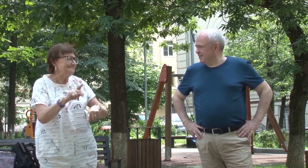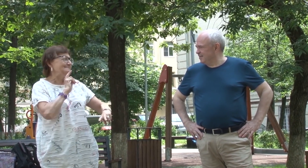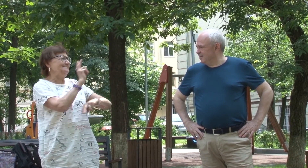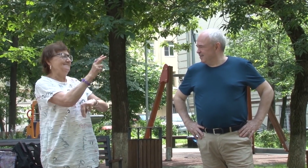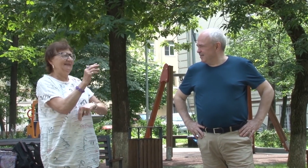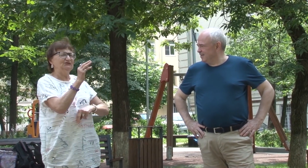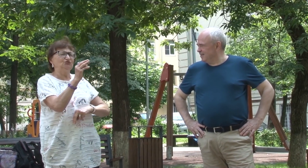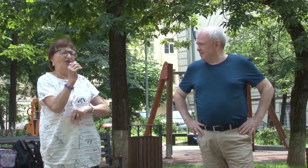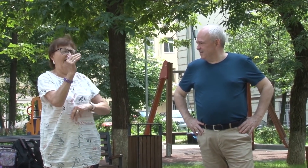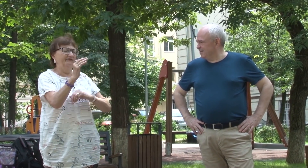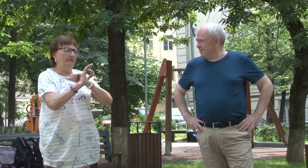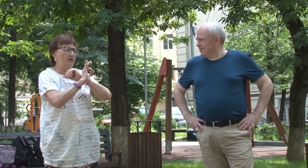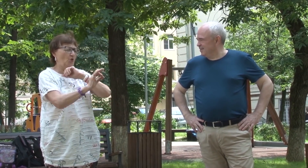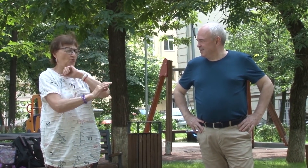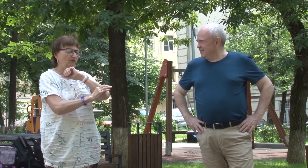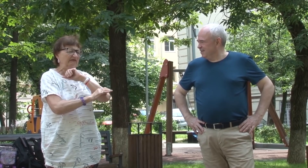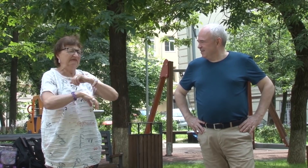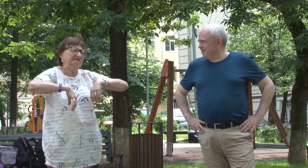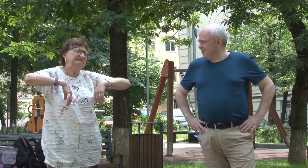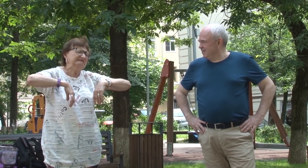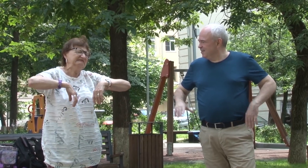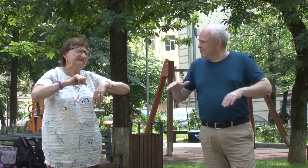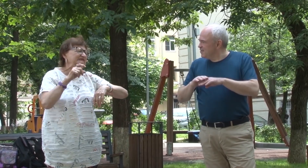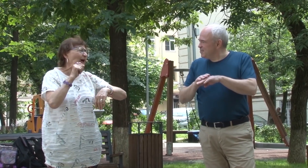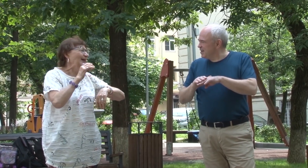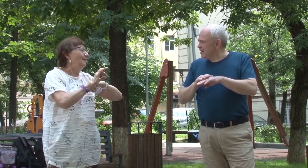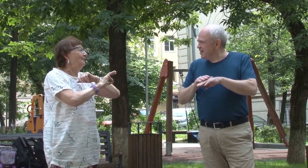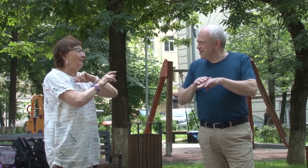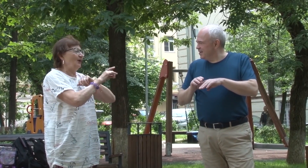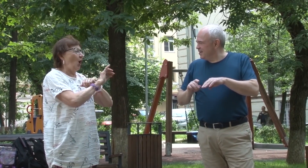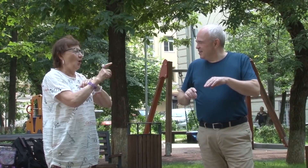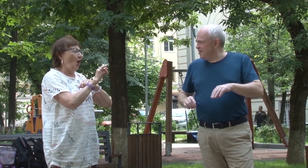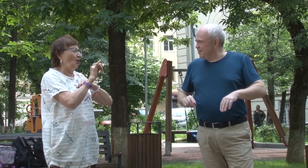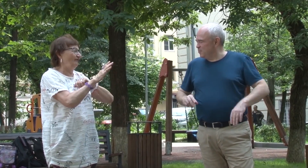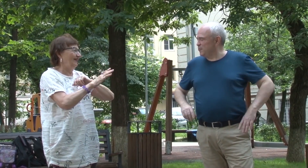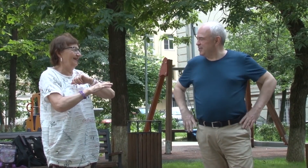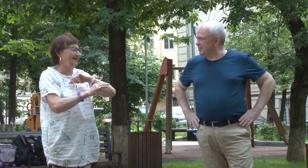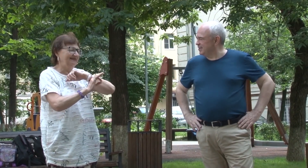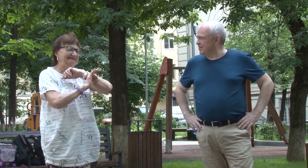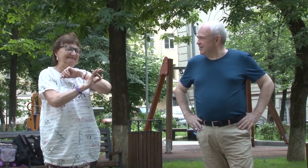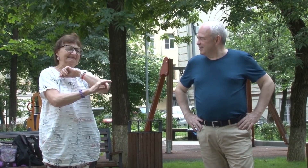жаловалась шефу. Тот слушал… Как звали шефа? – Прохоров.